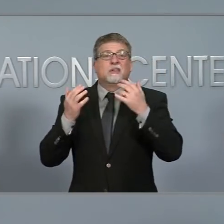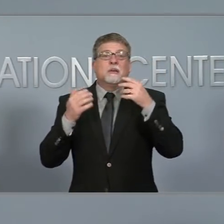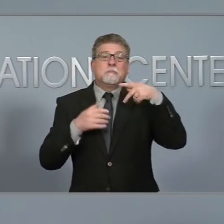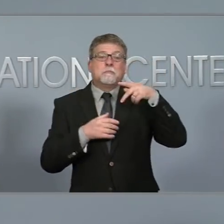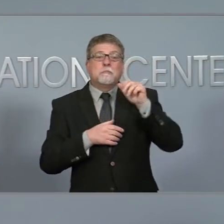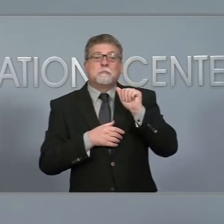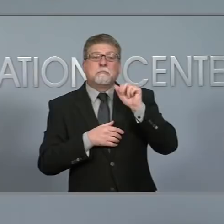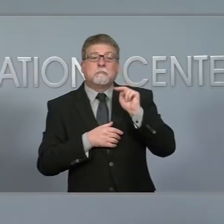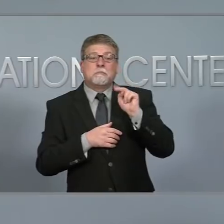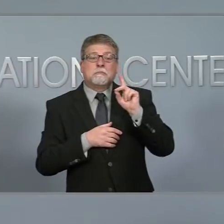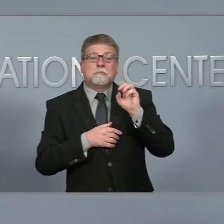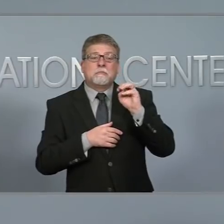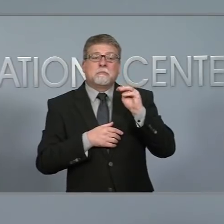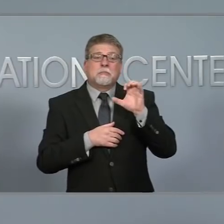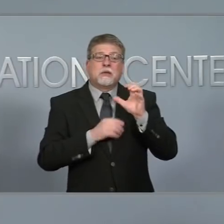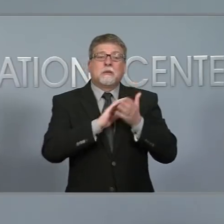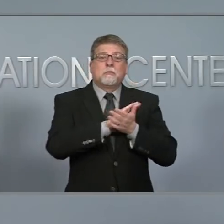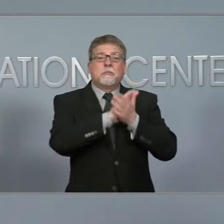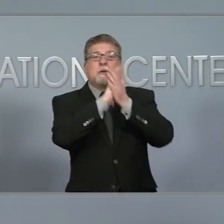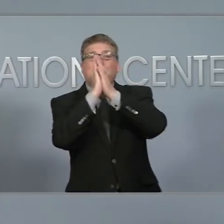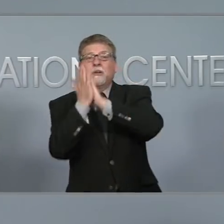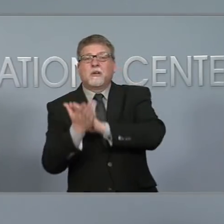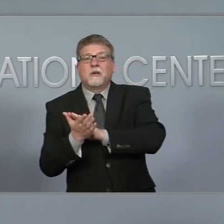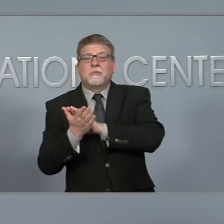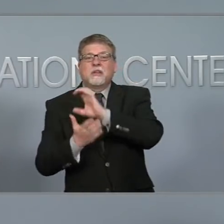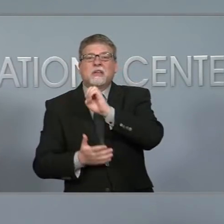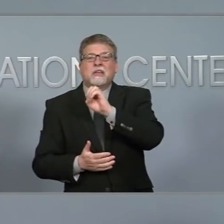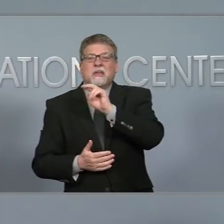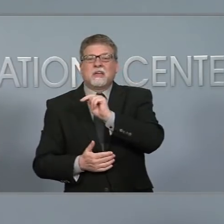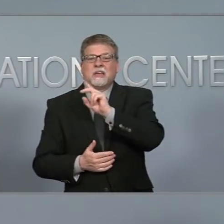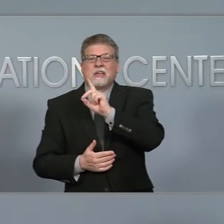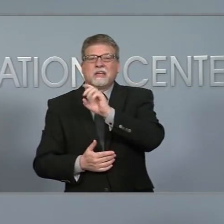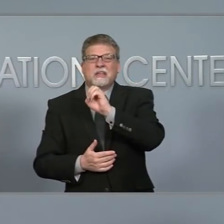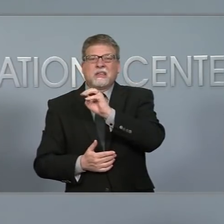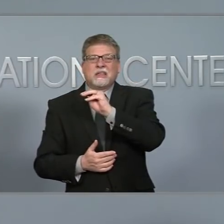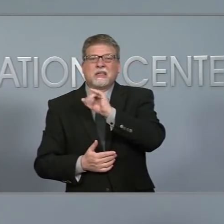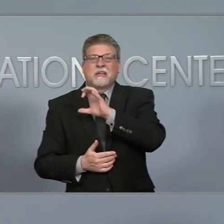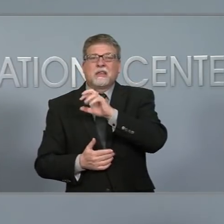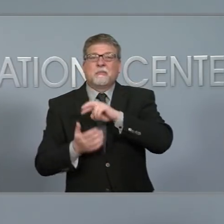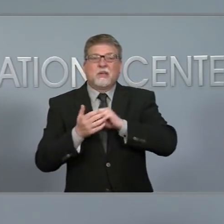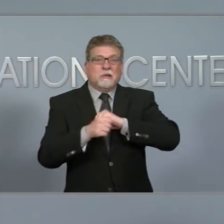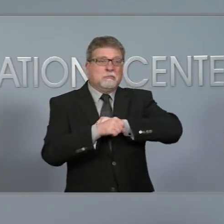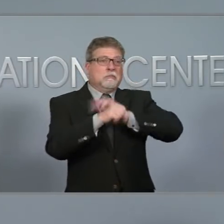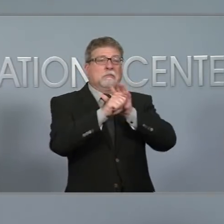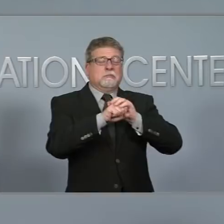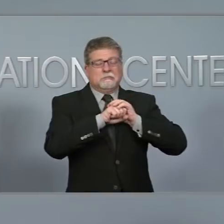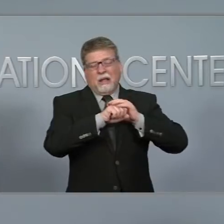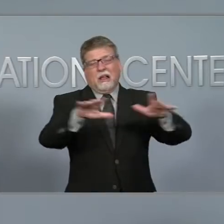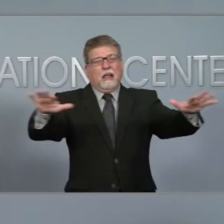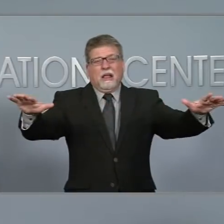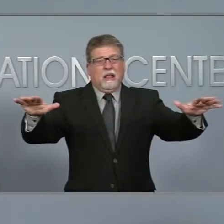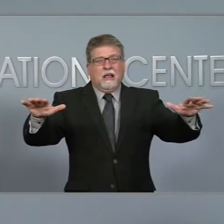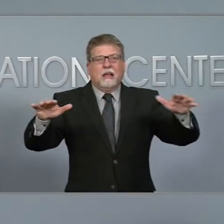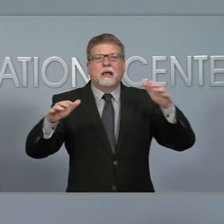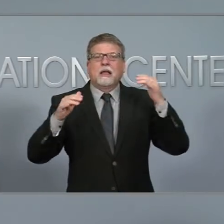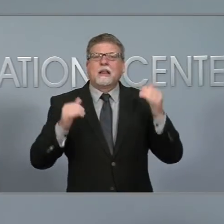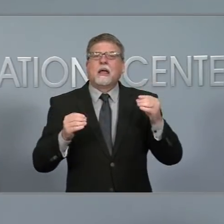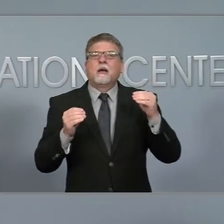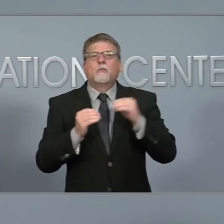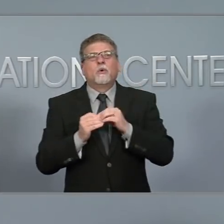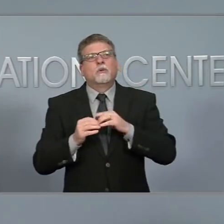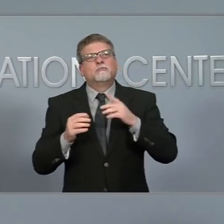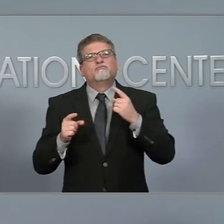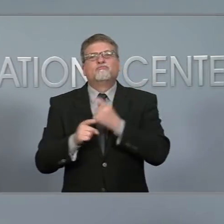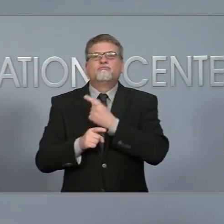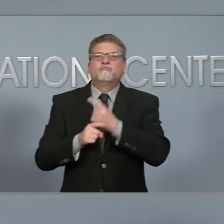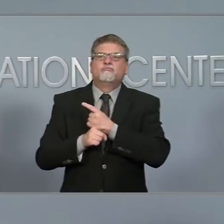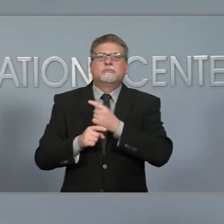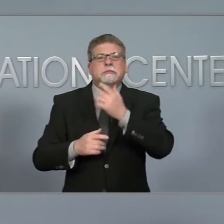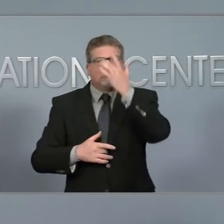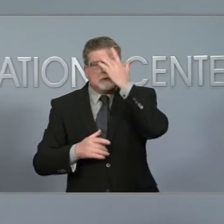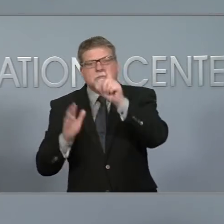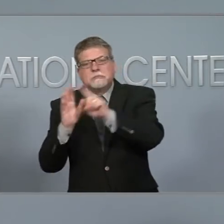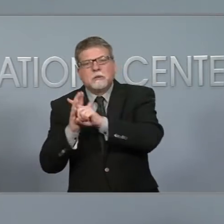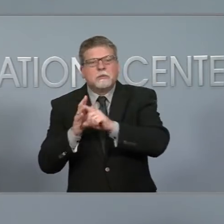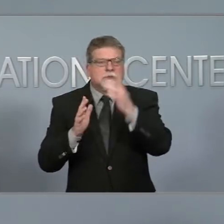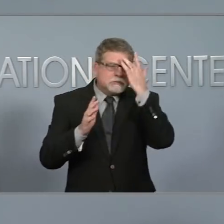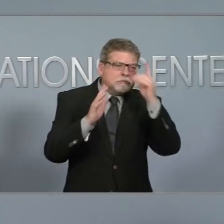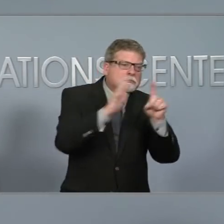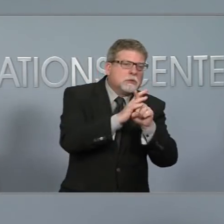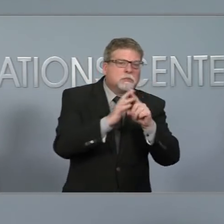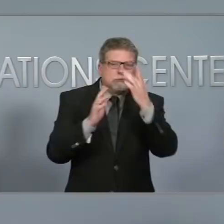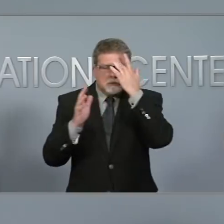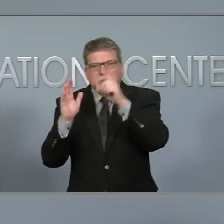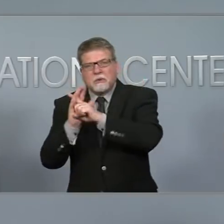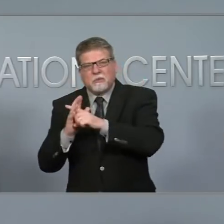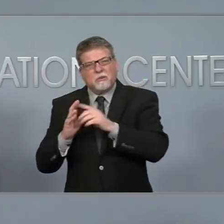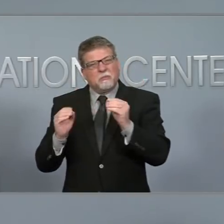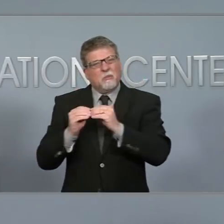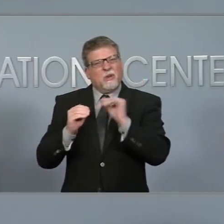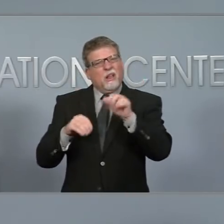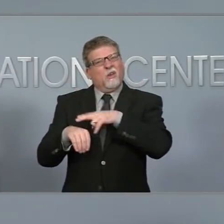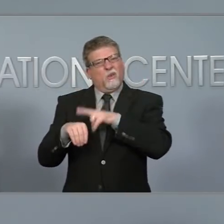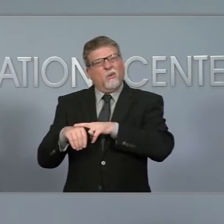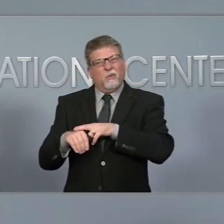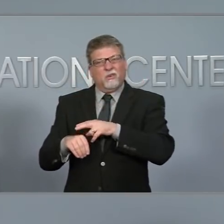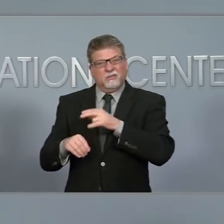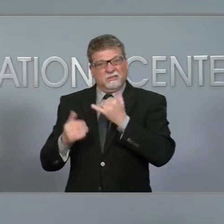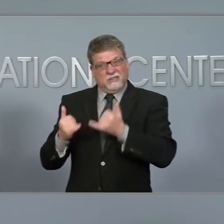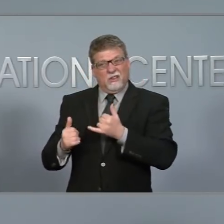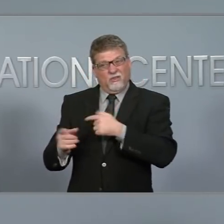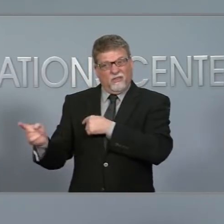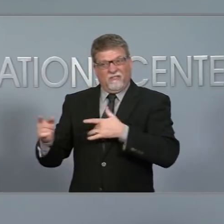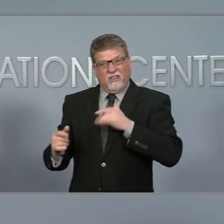diecinueve. Y estamos en una